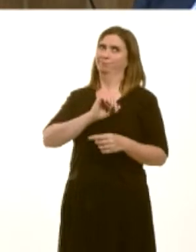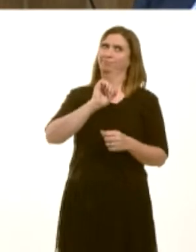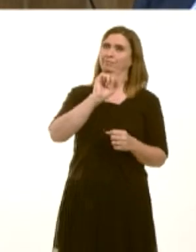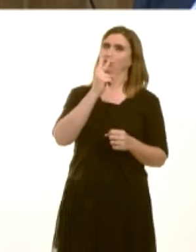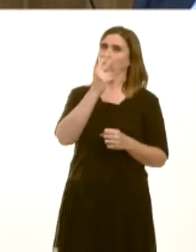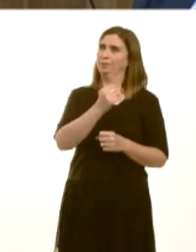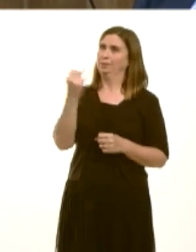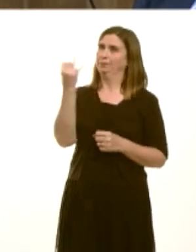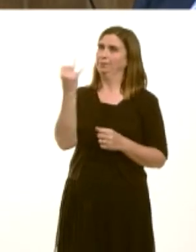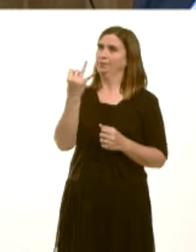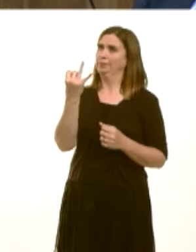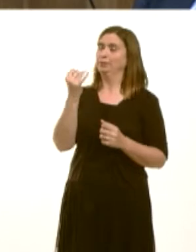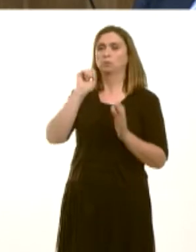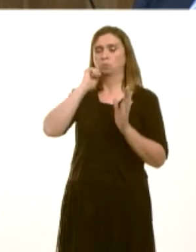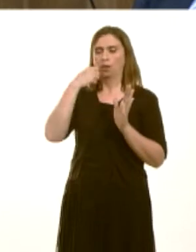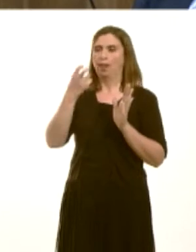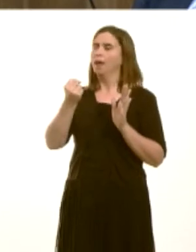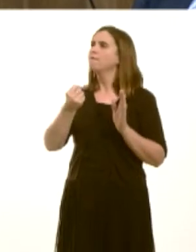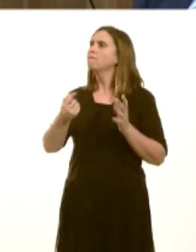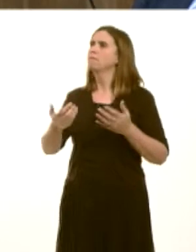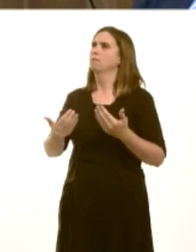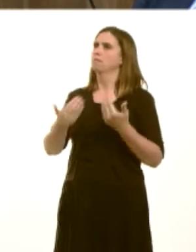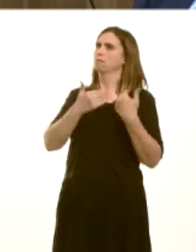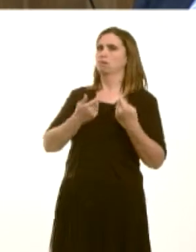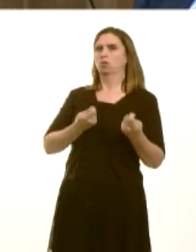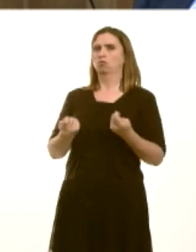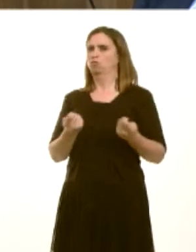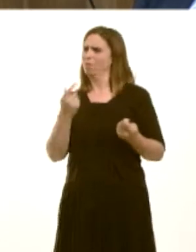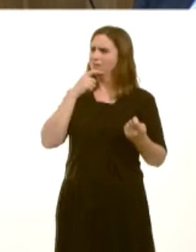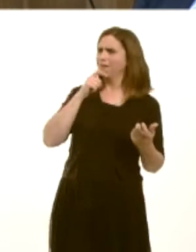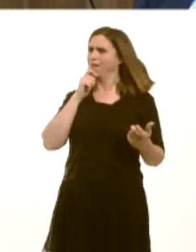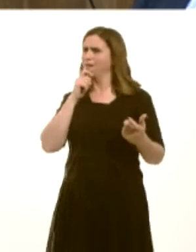‚ pha fath o wasanaeth, a pha fath o orsafoedd y byddai pobl Cymru eisiau eu gweld. Rwyín